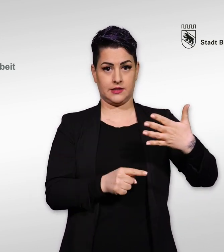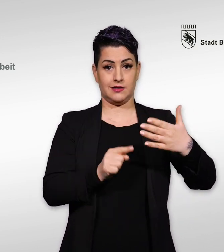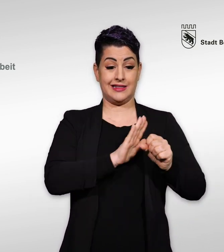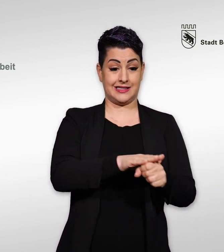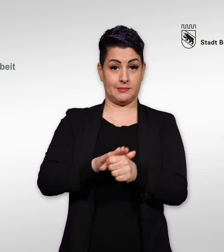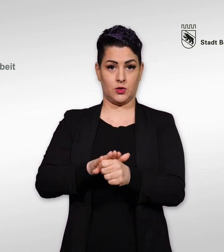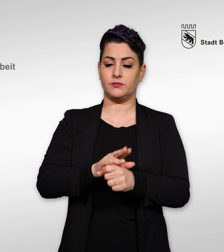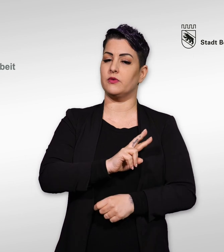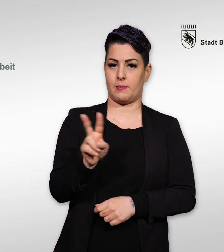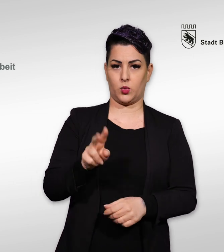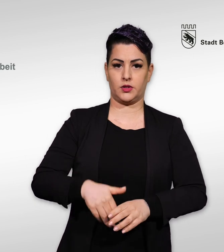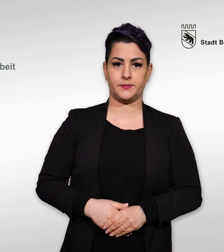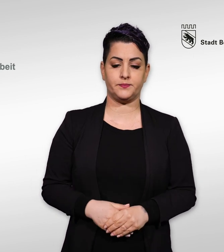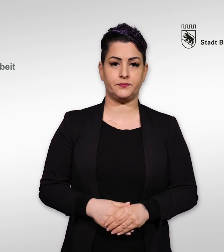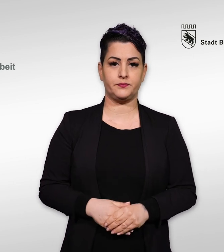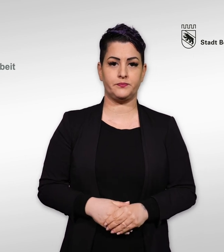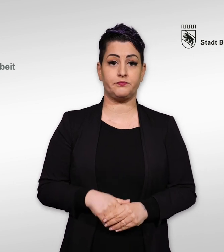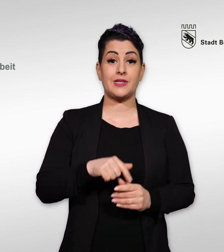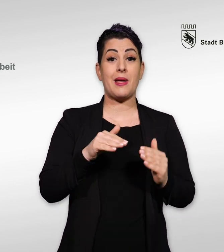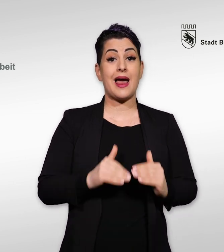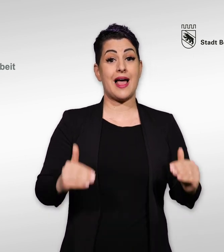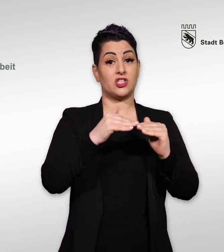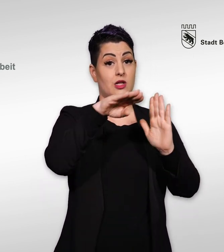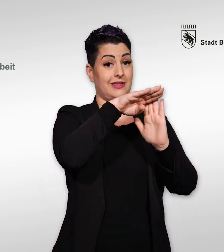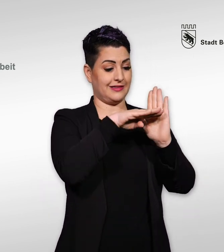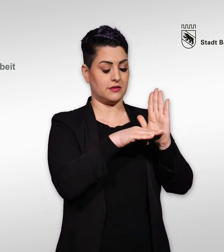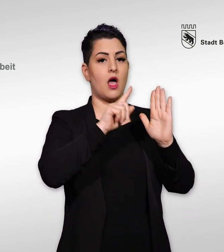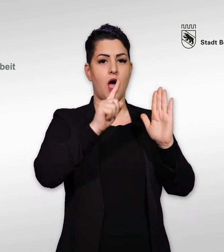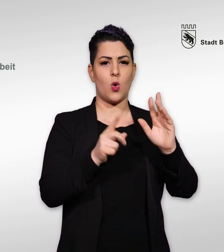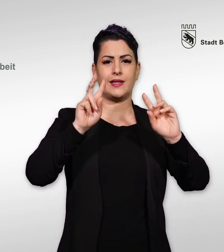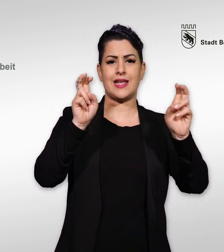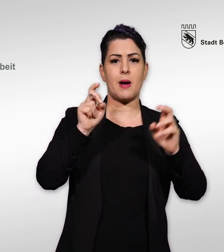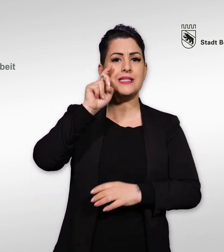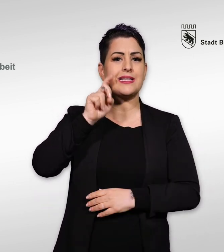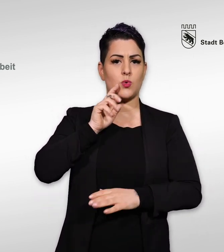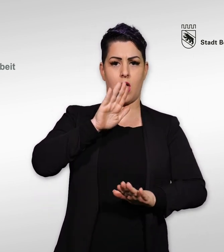Auch sexuelle Belästigung am Arbeitsplatz fällt unter das Gleichstellungsgesetz.